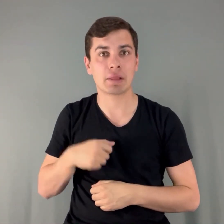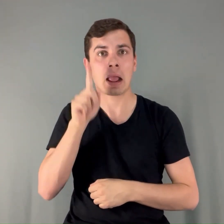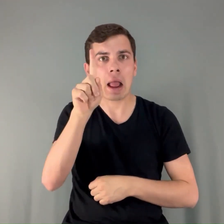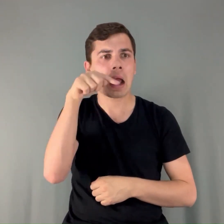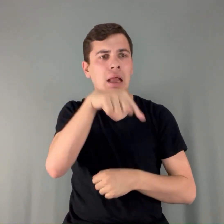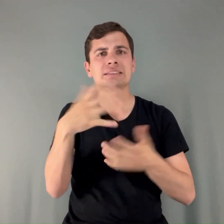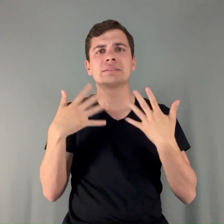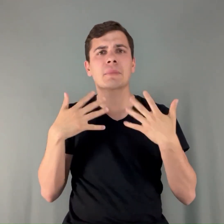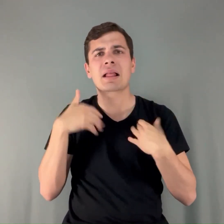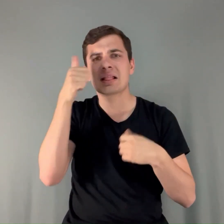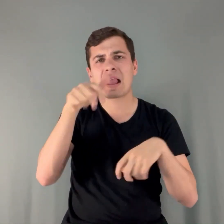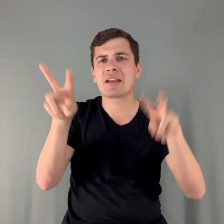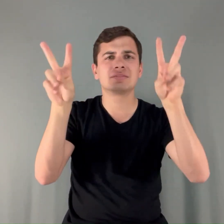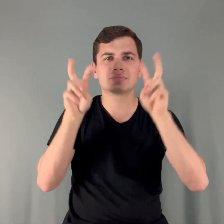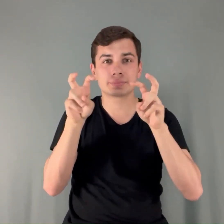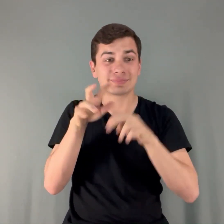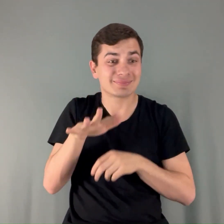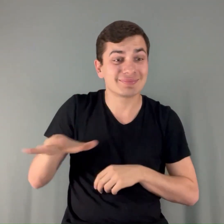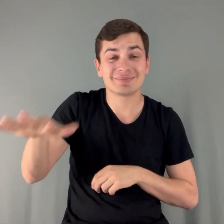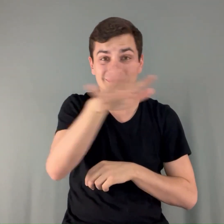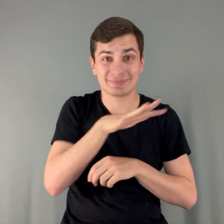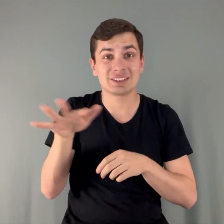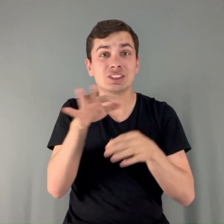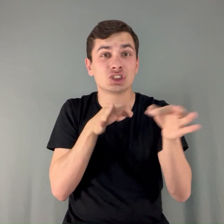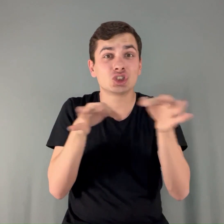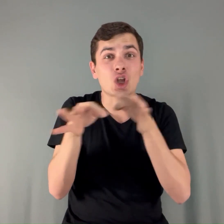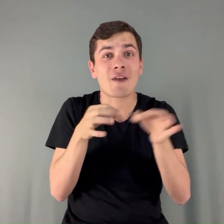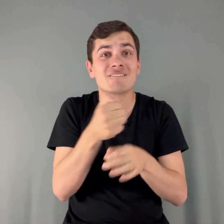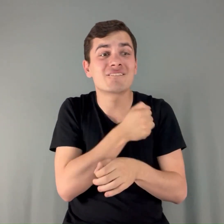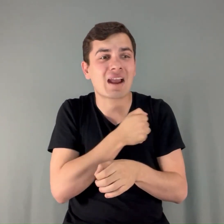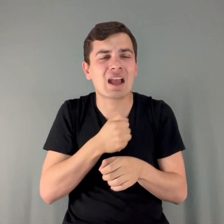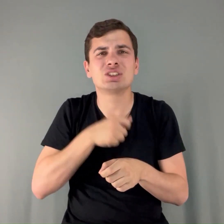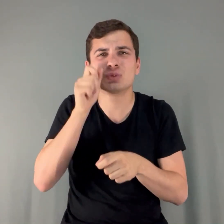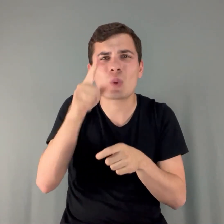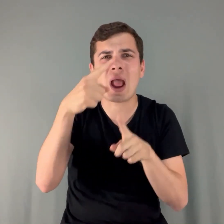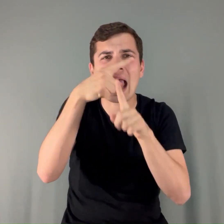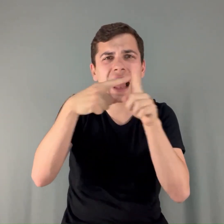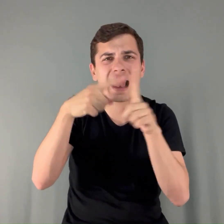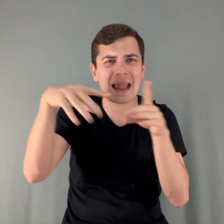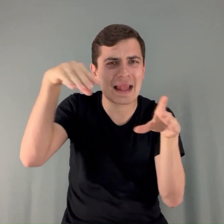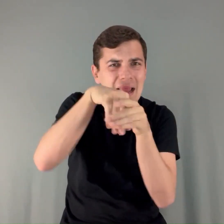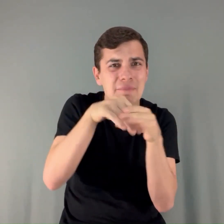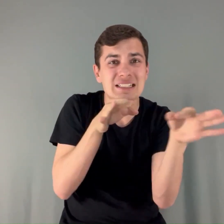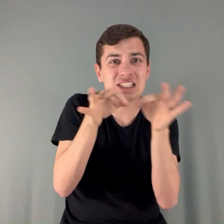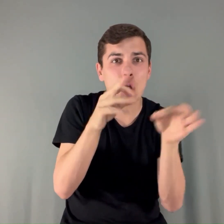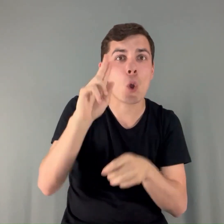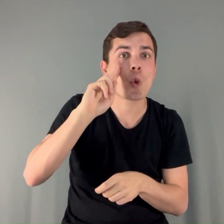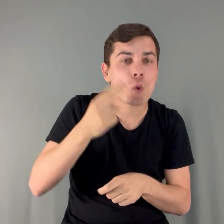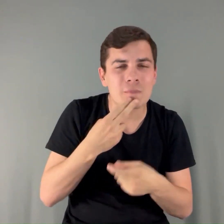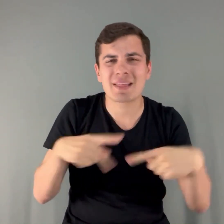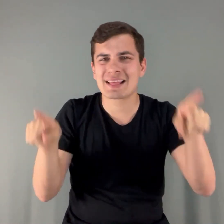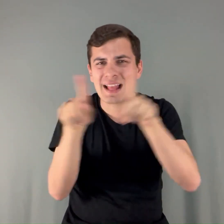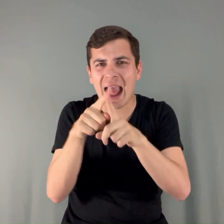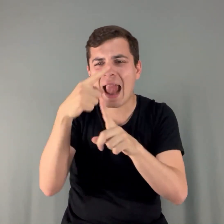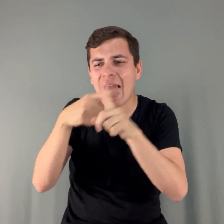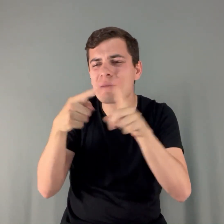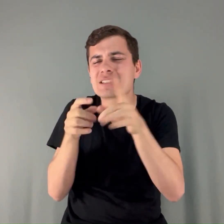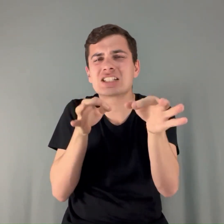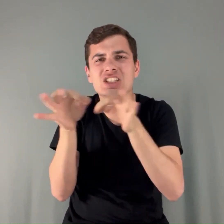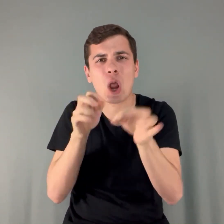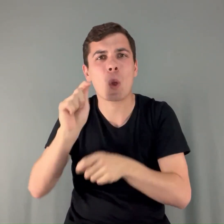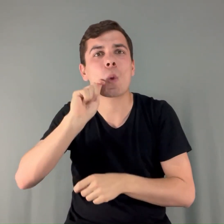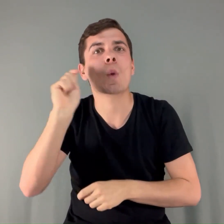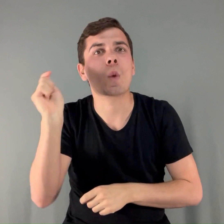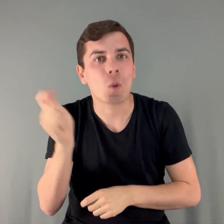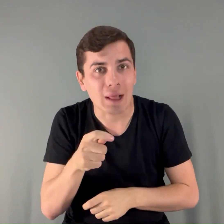Mottem spaceru jest historia Warszawy z elementami historii Głuchych i Ukrainy.